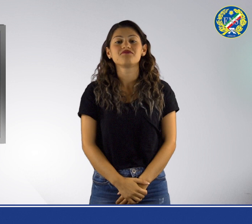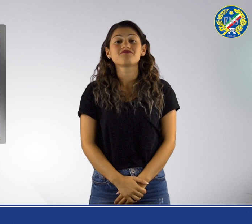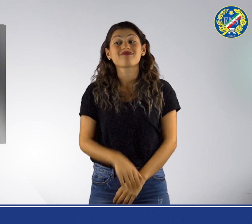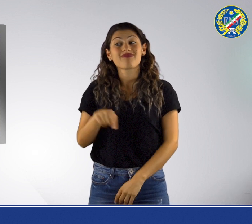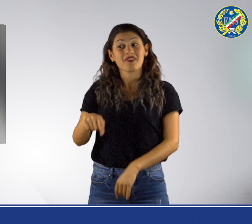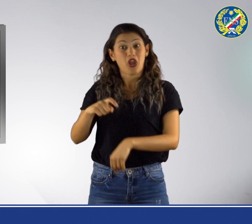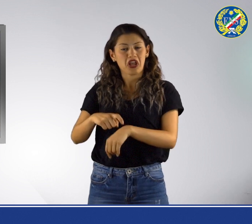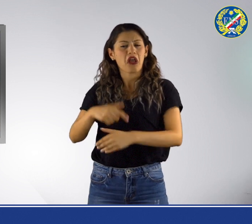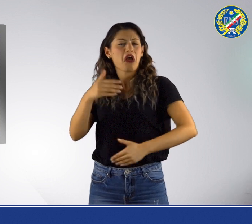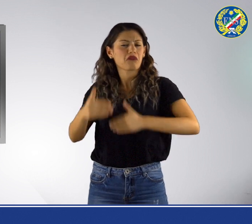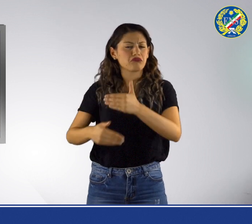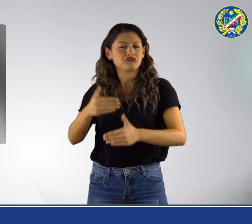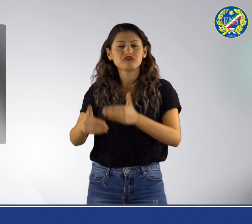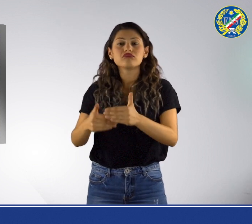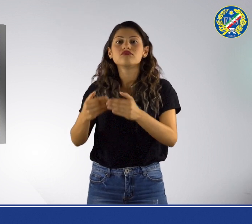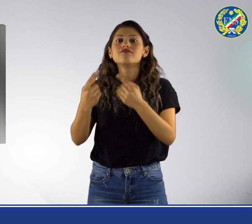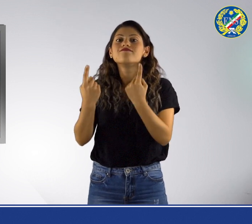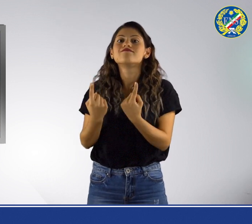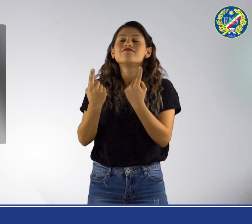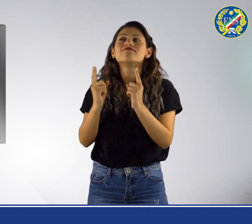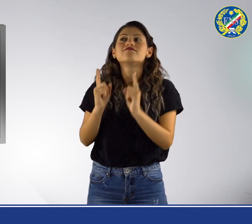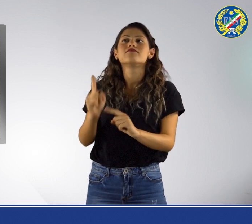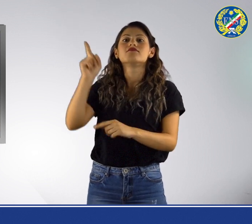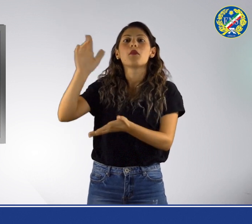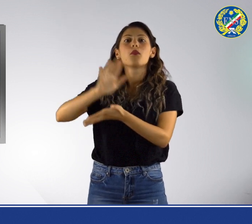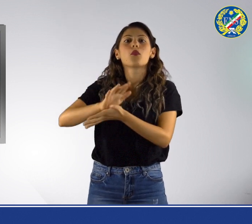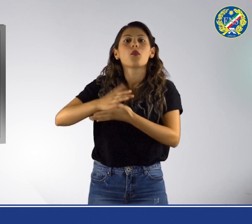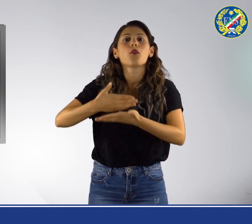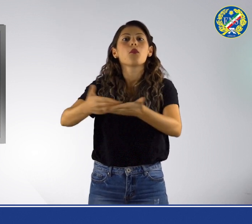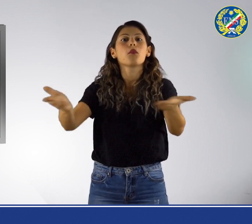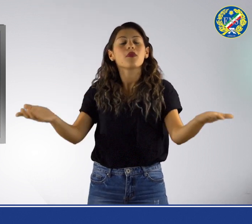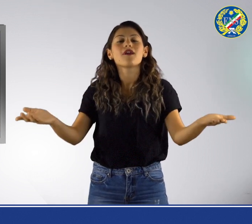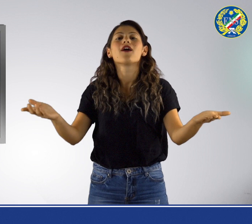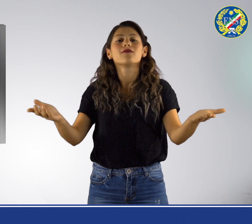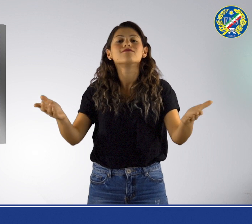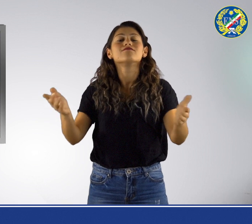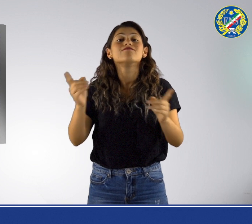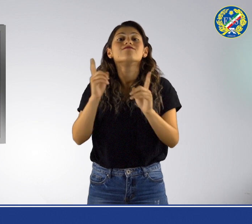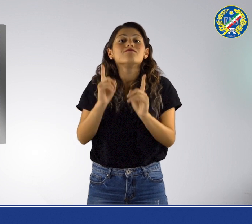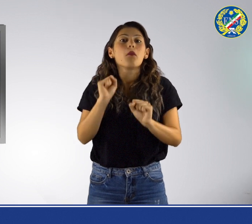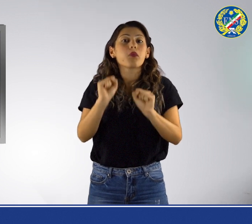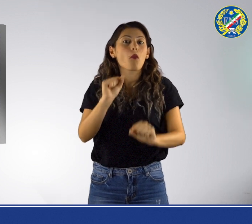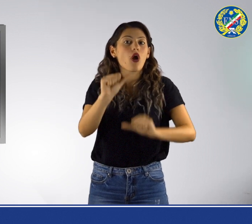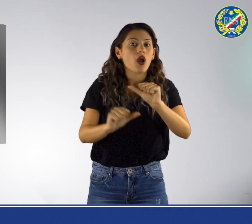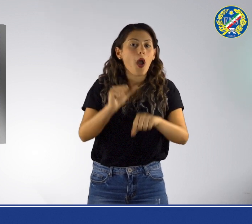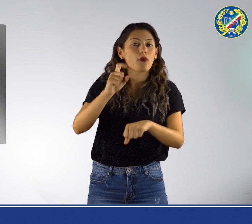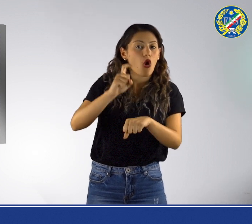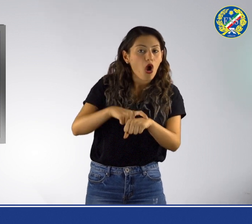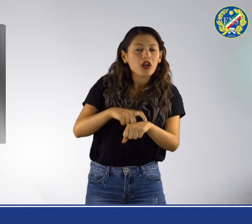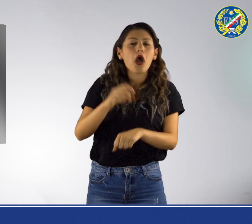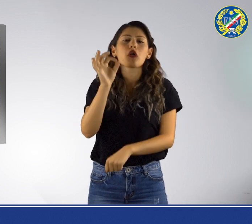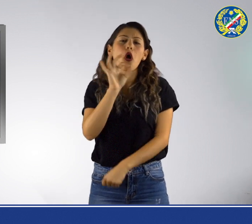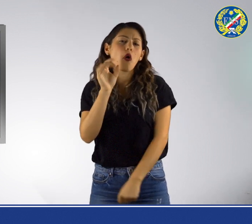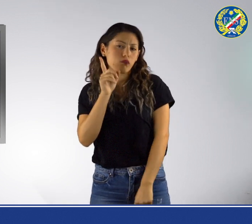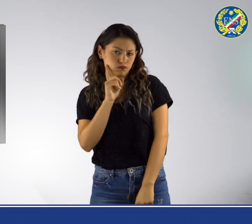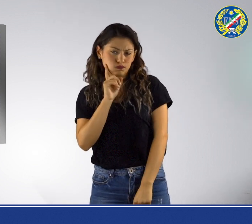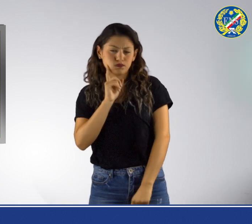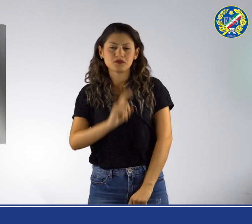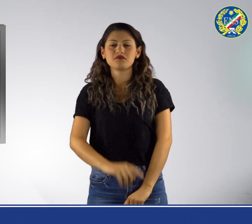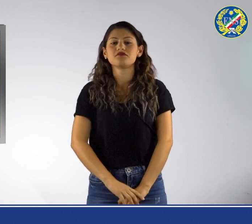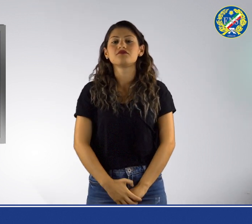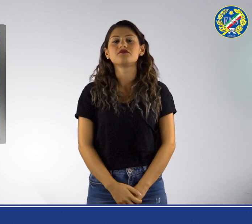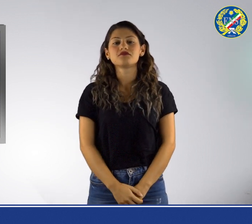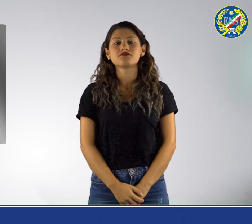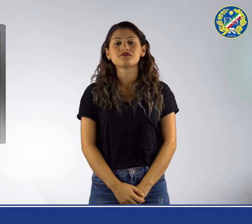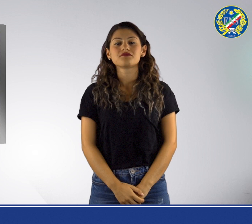Attualmente le fasce orarie sono queste fino a quando non sarà pubblicato il decreto di modifica.